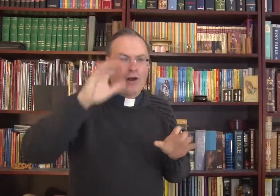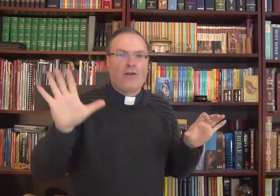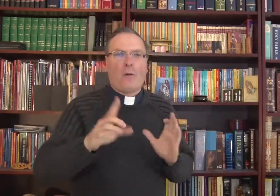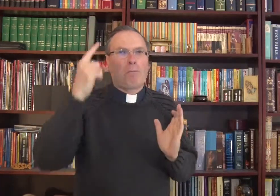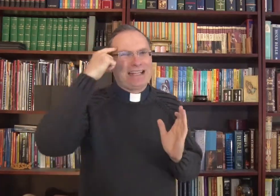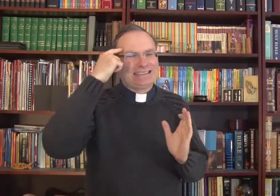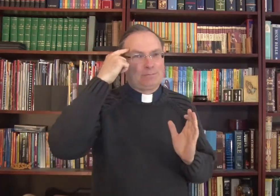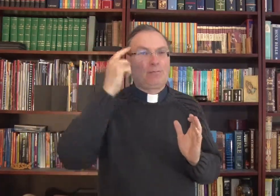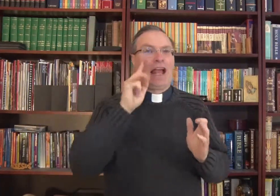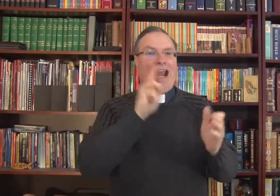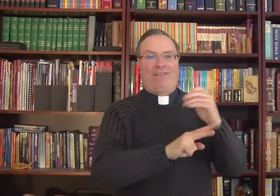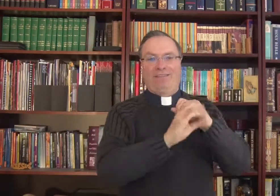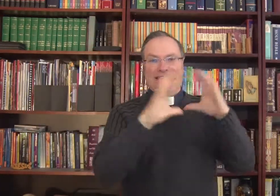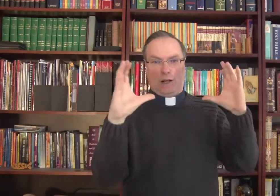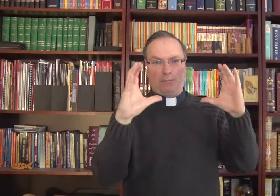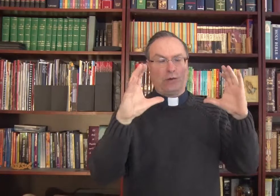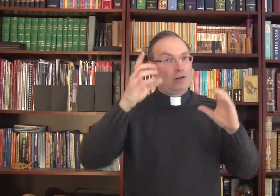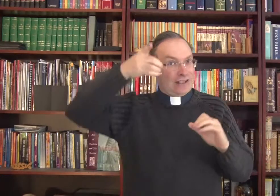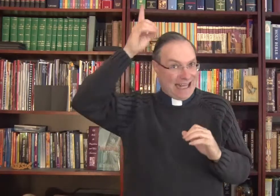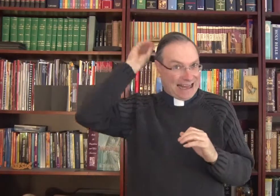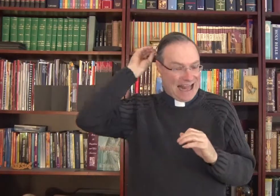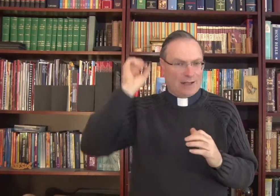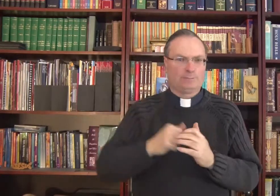font penser à la vision de Daniel: